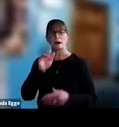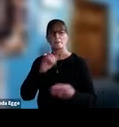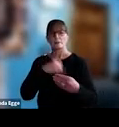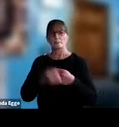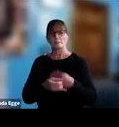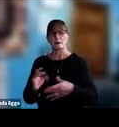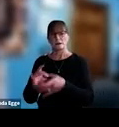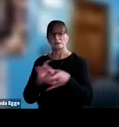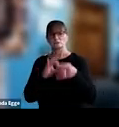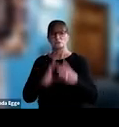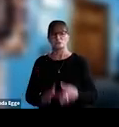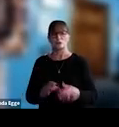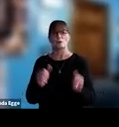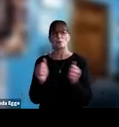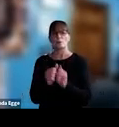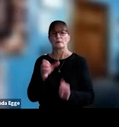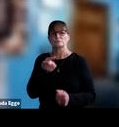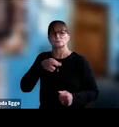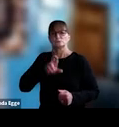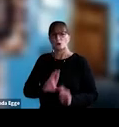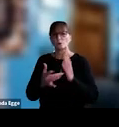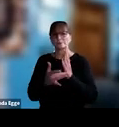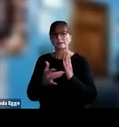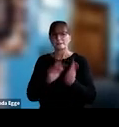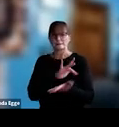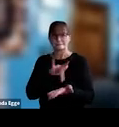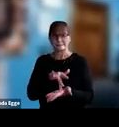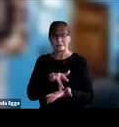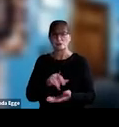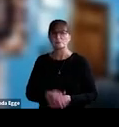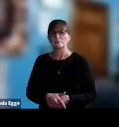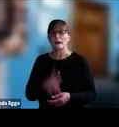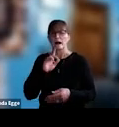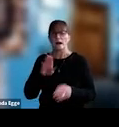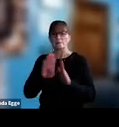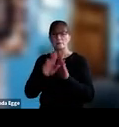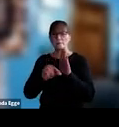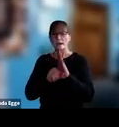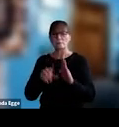en el Centro de Asistencia Técnica SOAR de SAMHSA. Tengo formación en estudios sobre adicciones